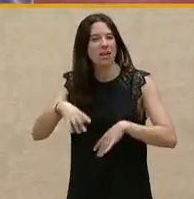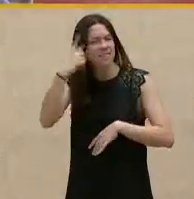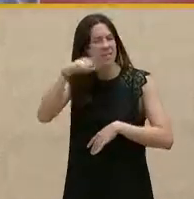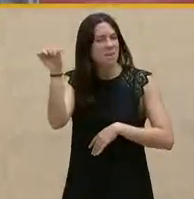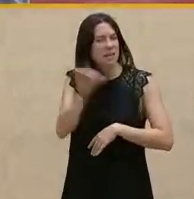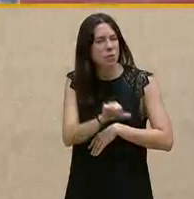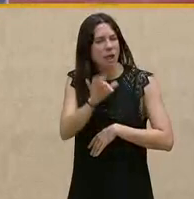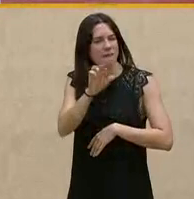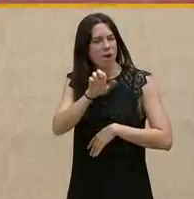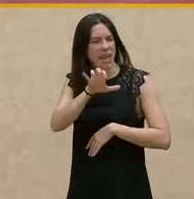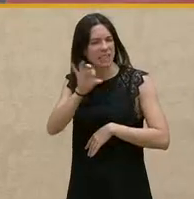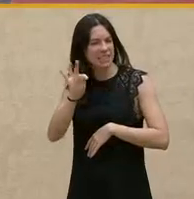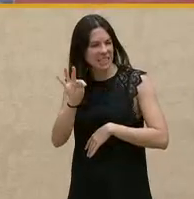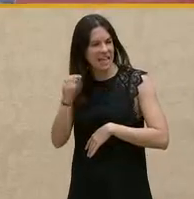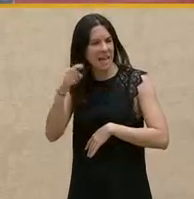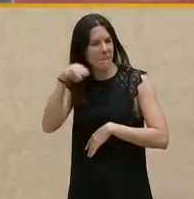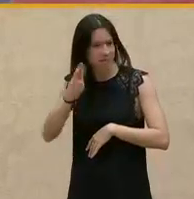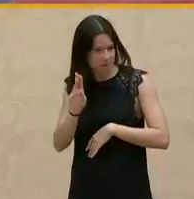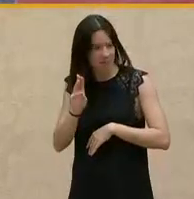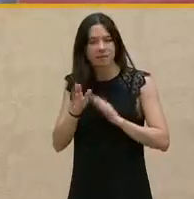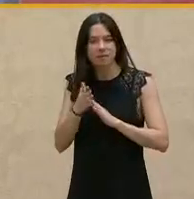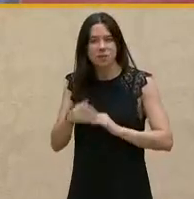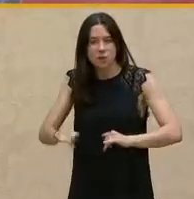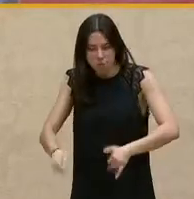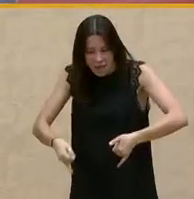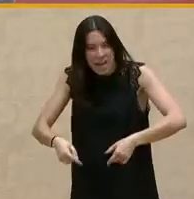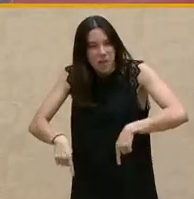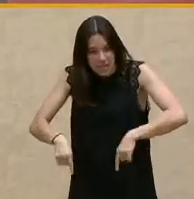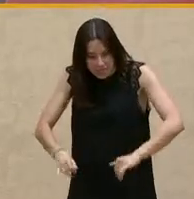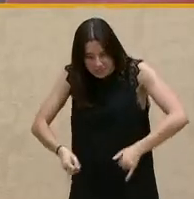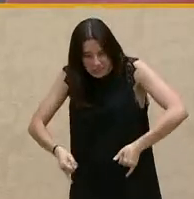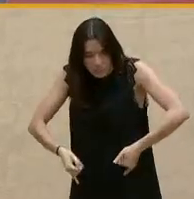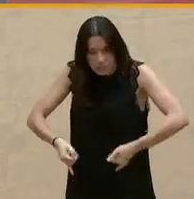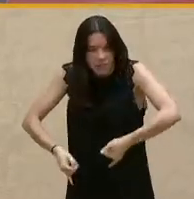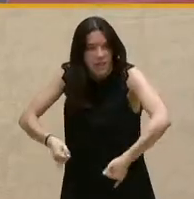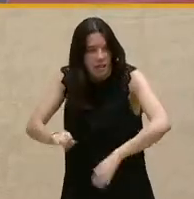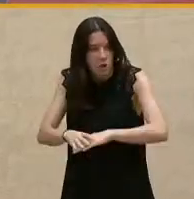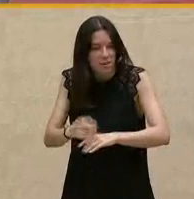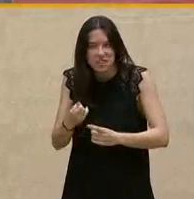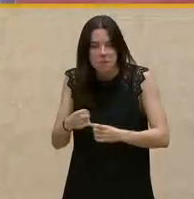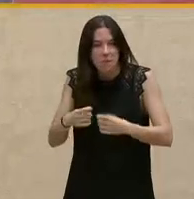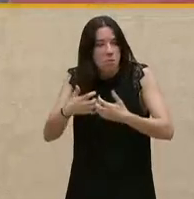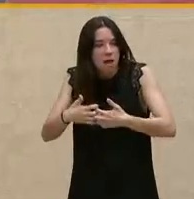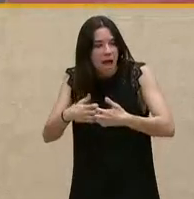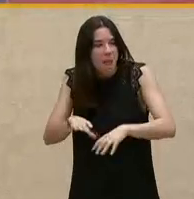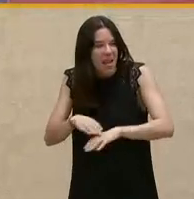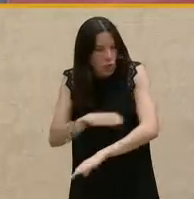aparatos, ocho operaciones hasta los 14 años me permitieron cojear menos de lo que cojeo.